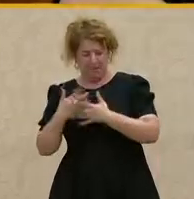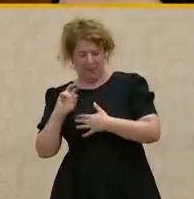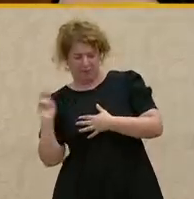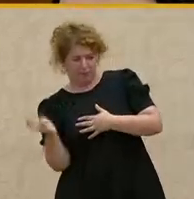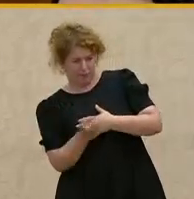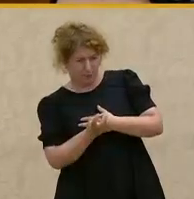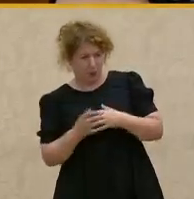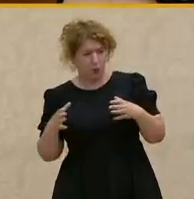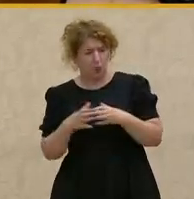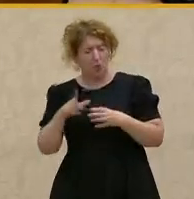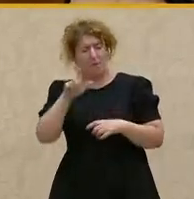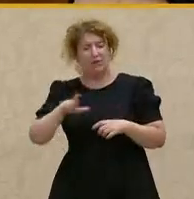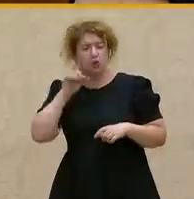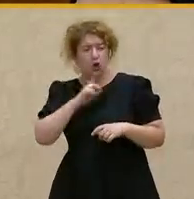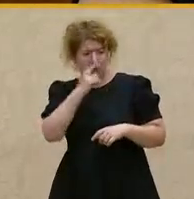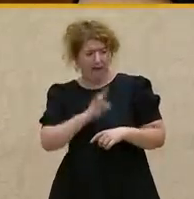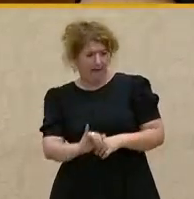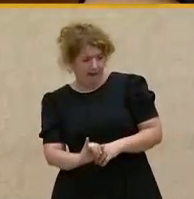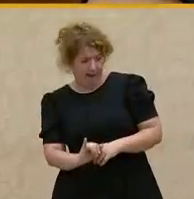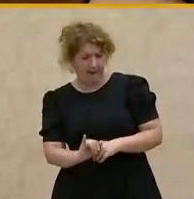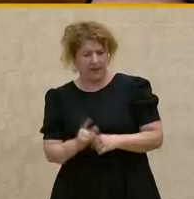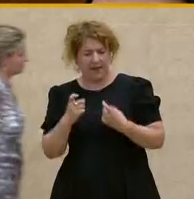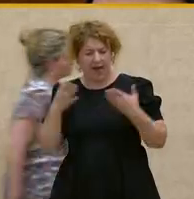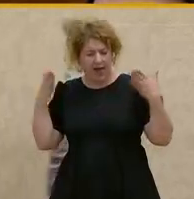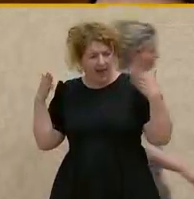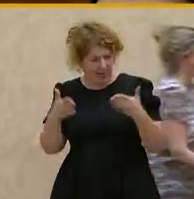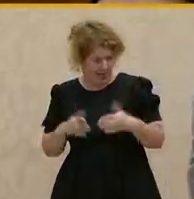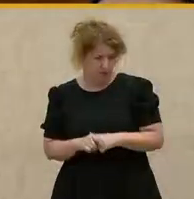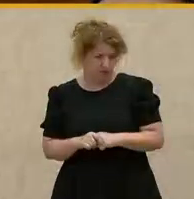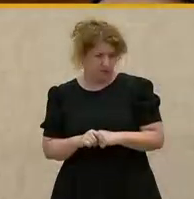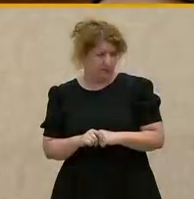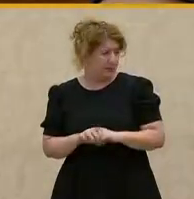de personas con sordoceguera, pero que necesitan atención, en resumen.